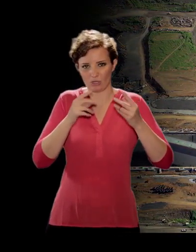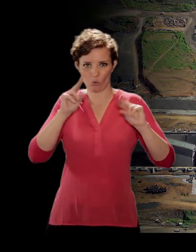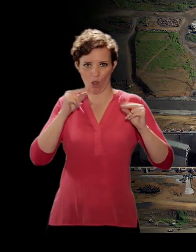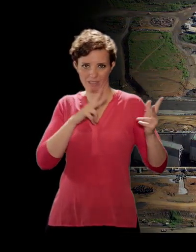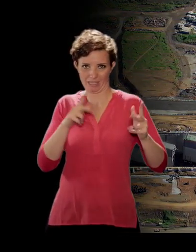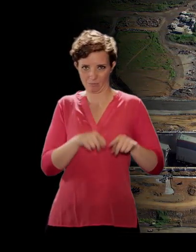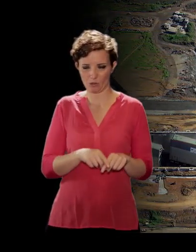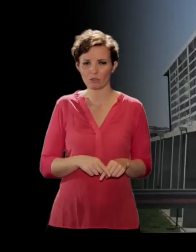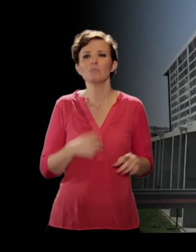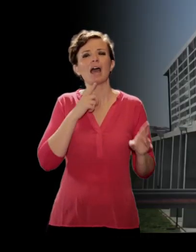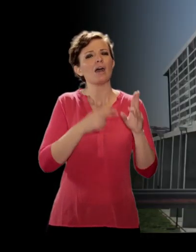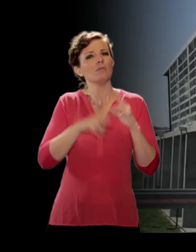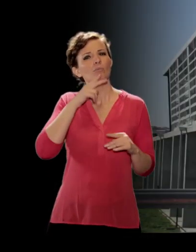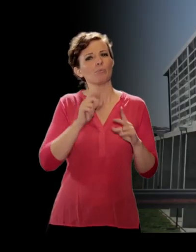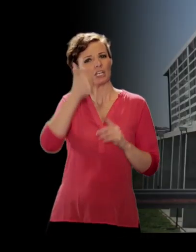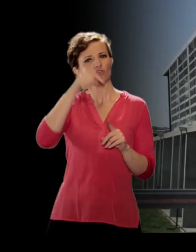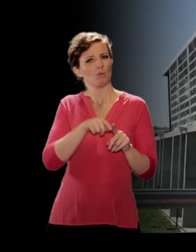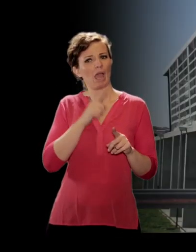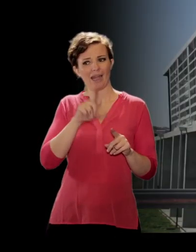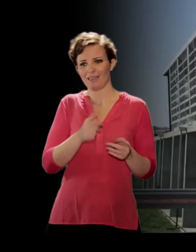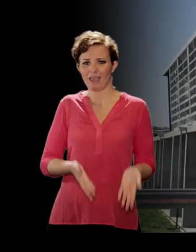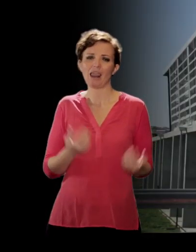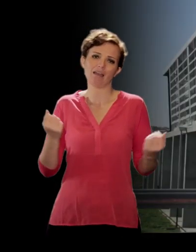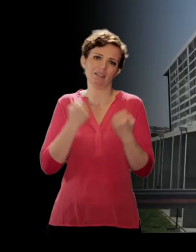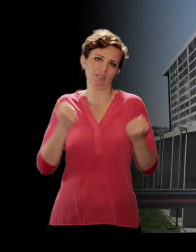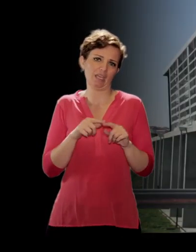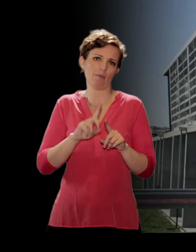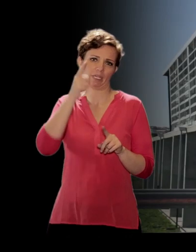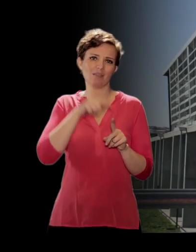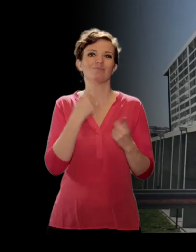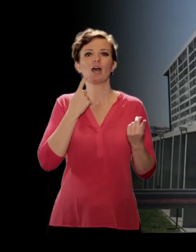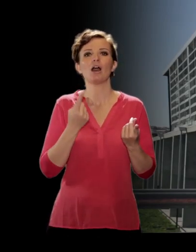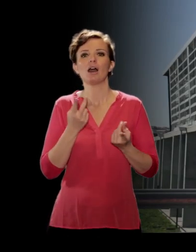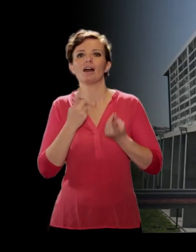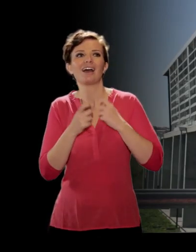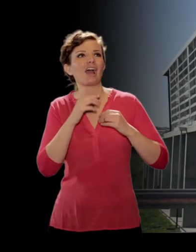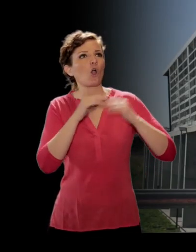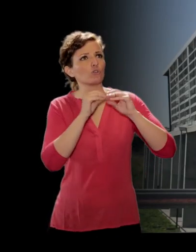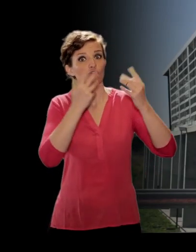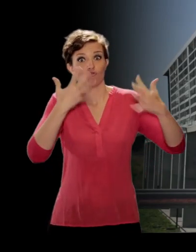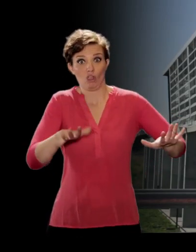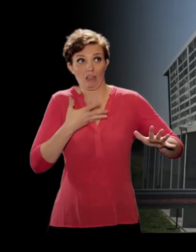L'attività principale in Italia è però relativa al recupero delle costruzioni esistenti